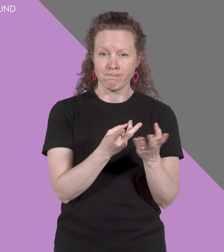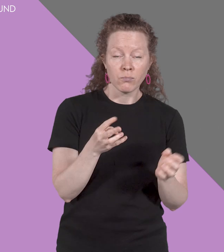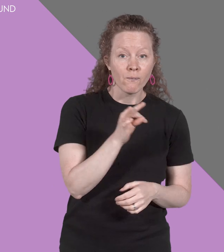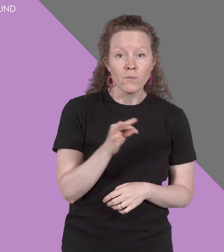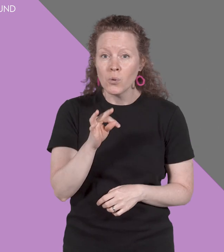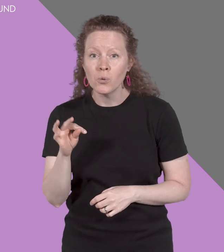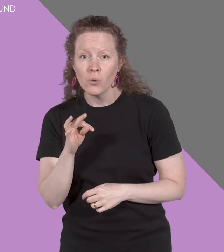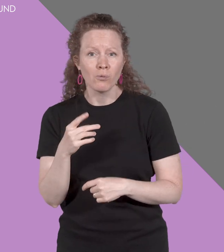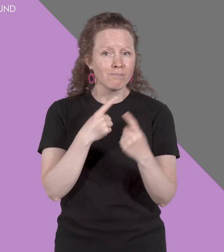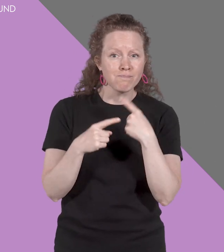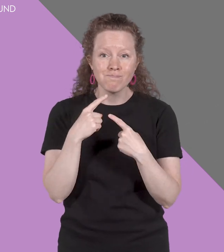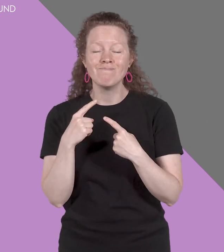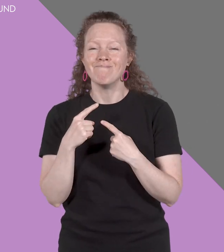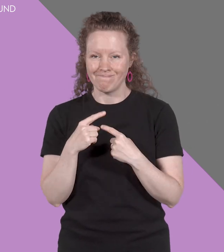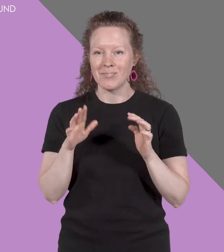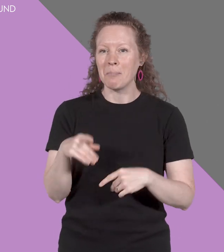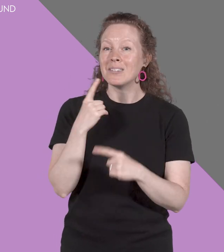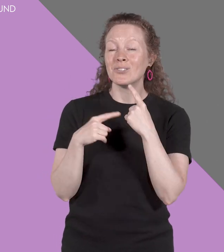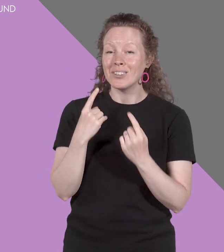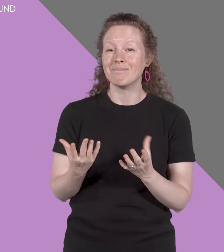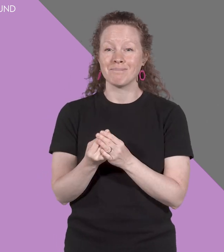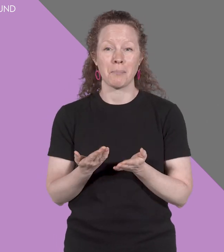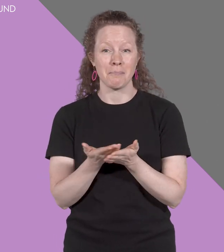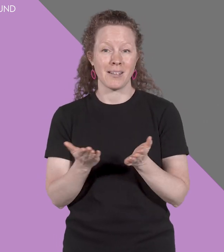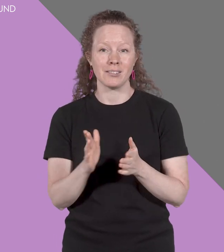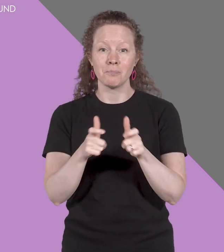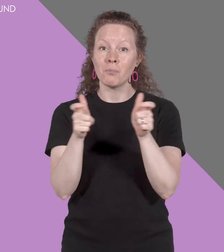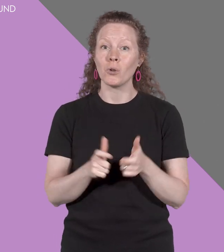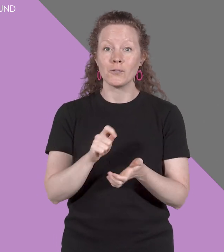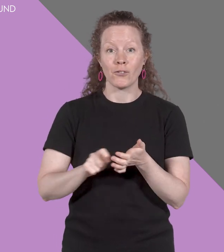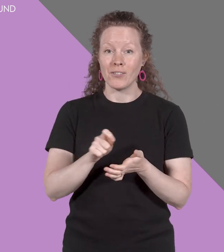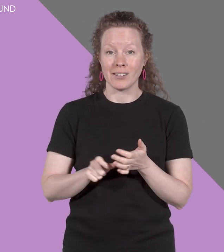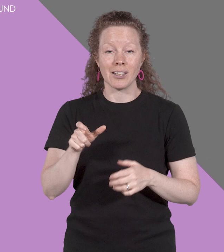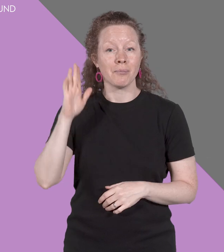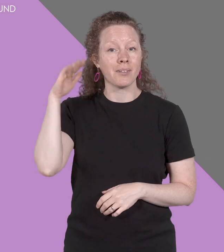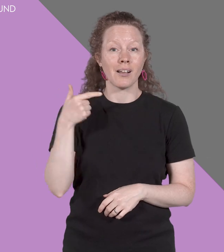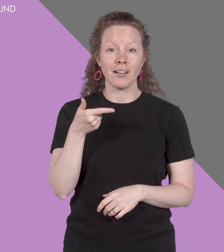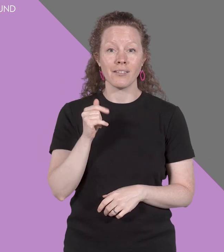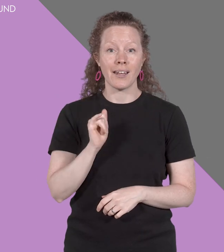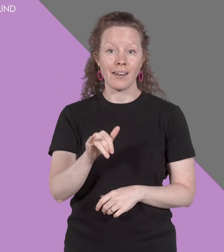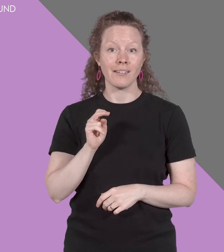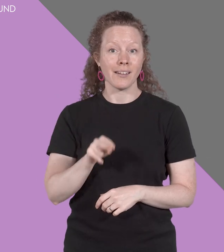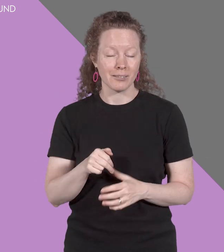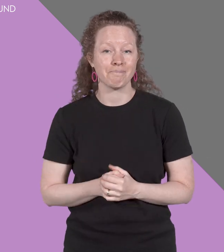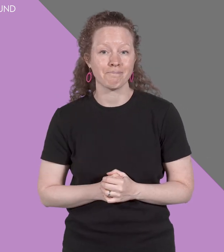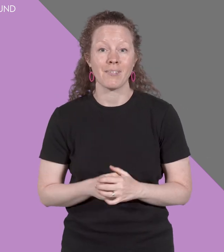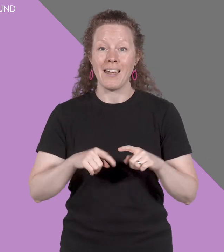De här och många andra frågor besvaras av pjäsens manusförfattare - Jaana Tiainen i den finska videointervjun, -